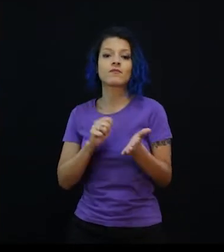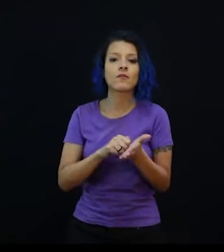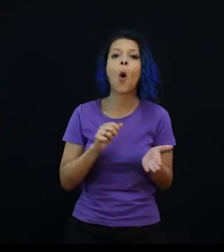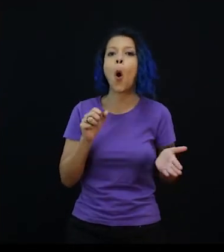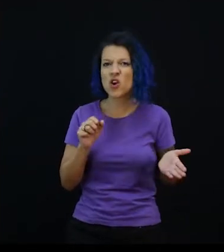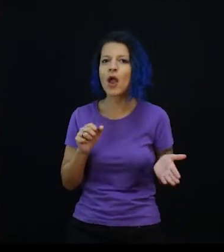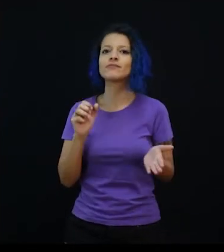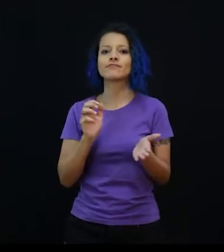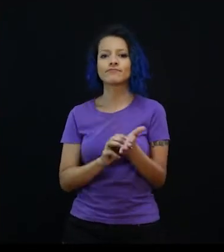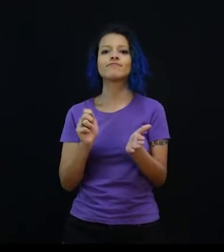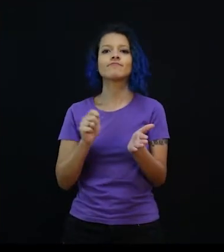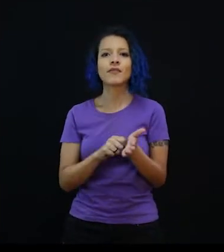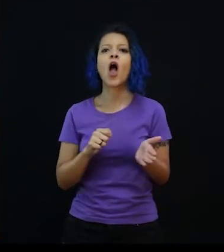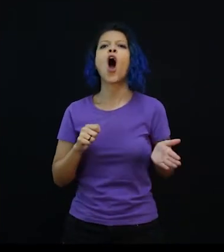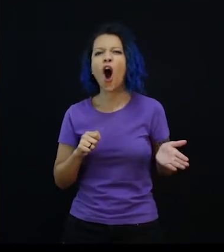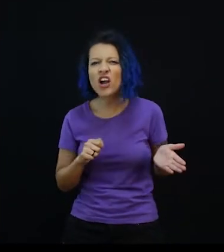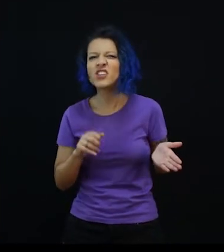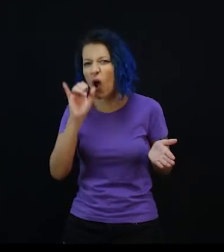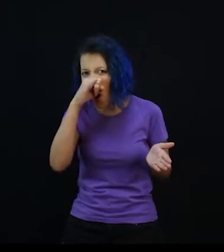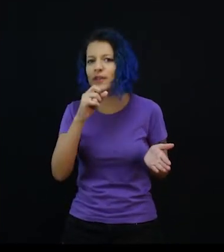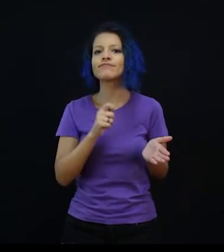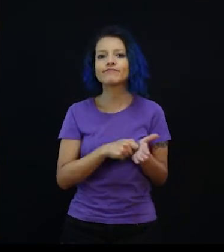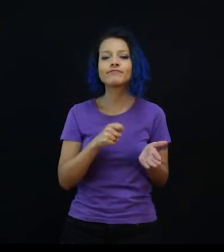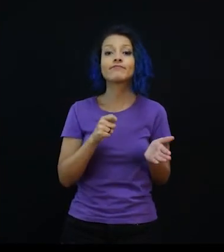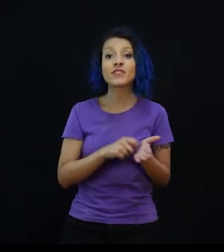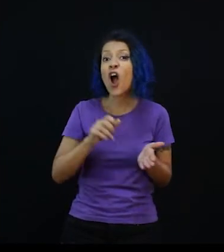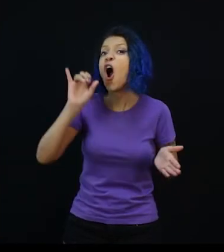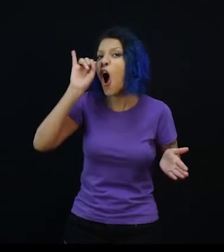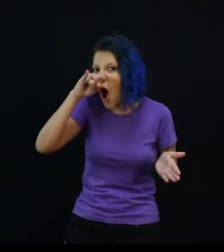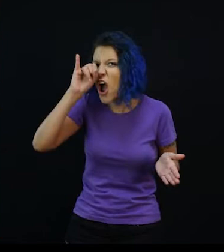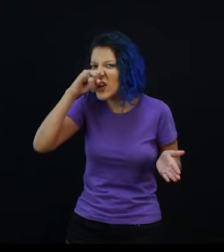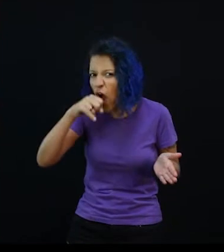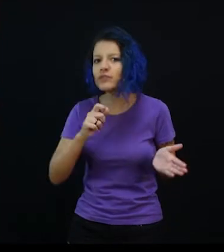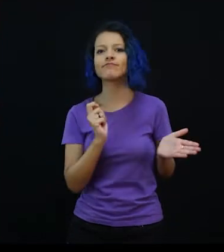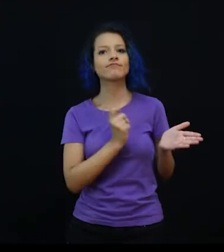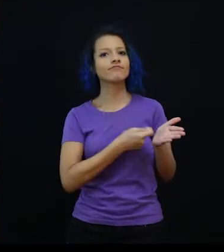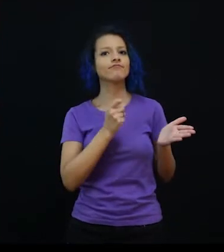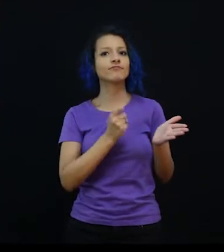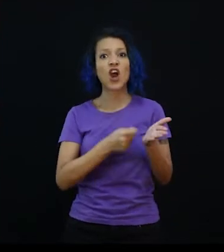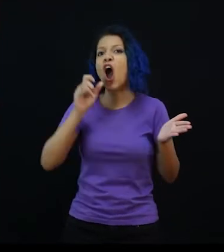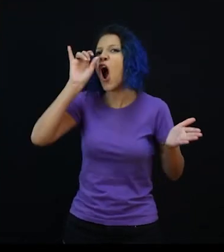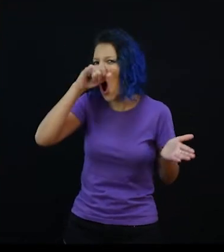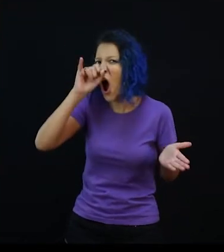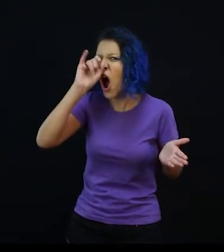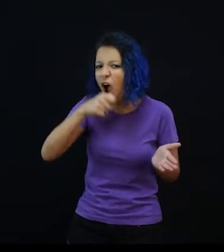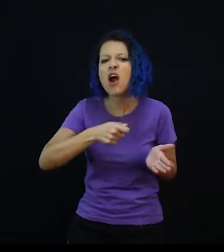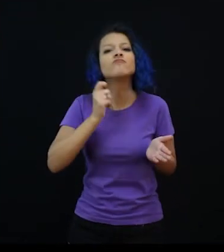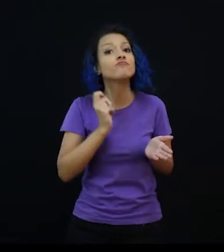Oin oin